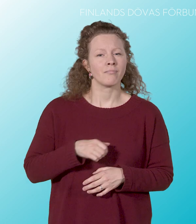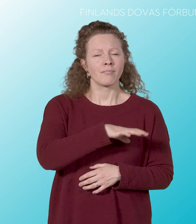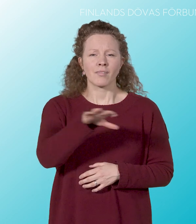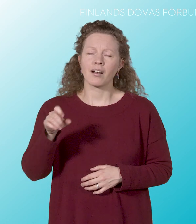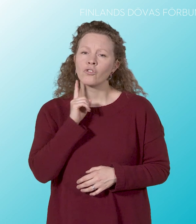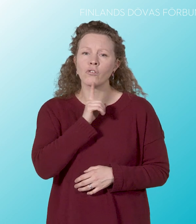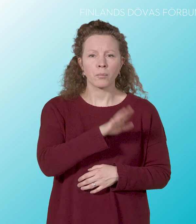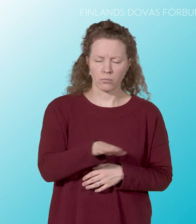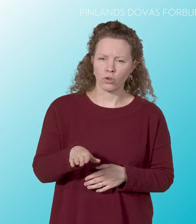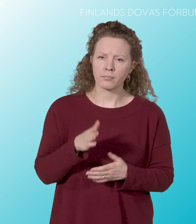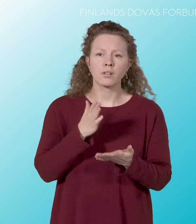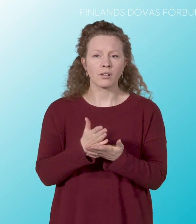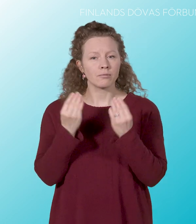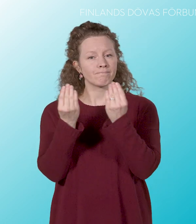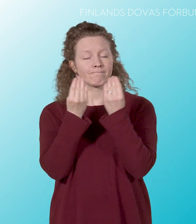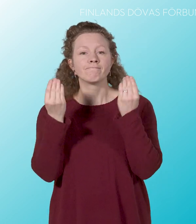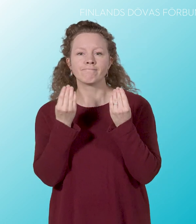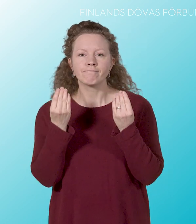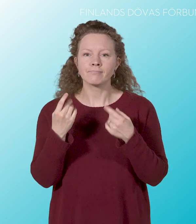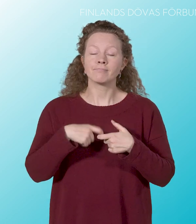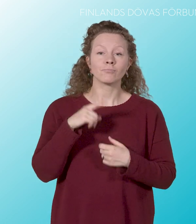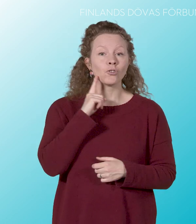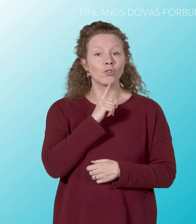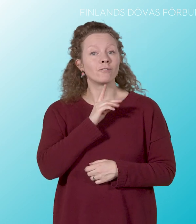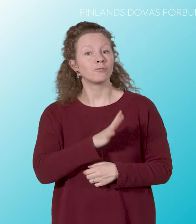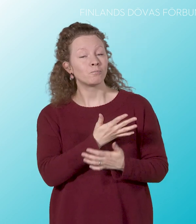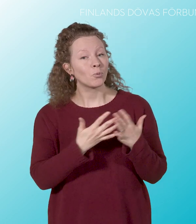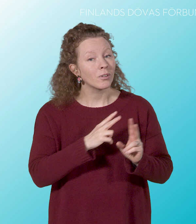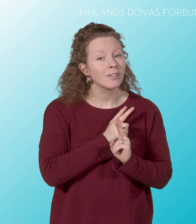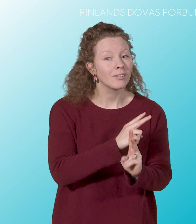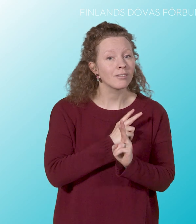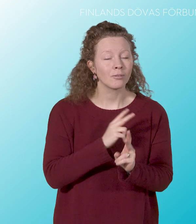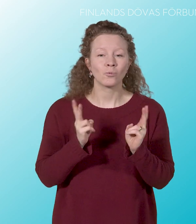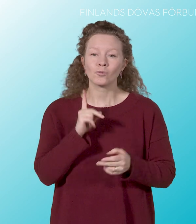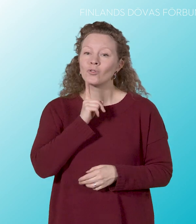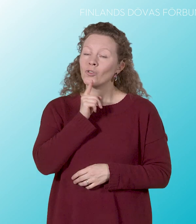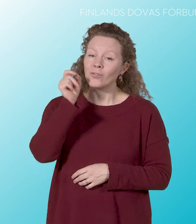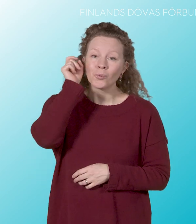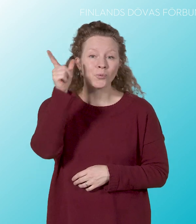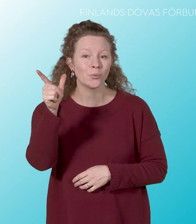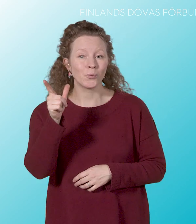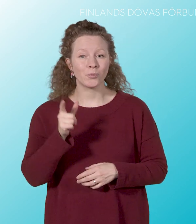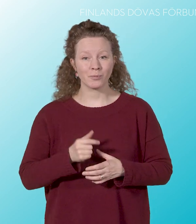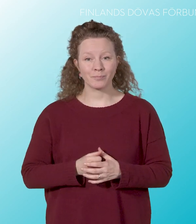Alla döva barn har rätt att lära sig dövas språkliga identitet och dövkultur.